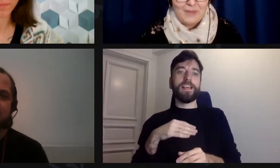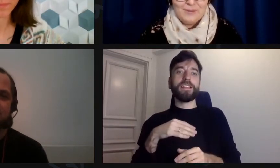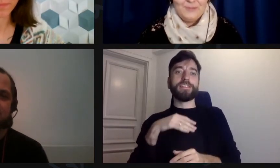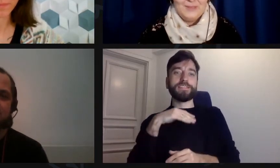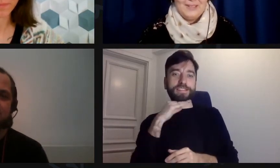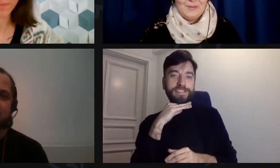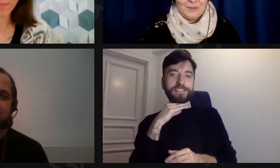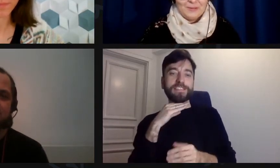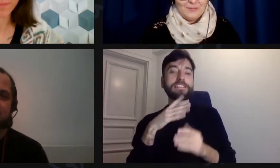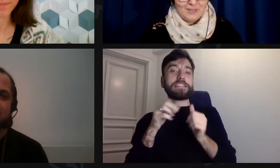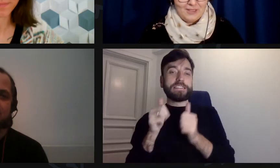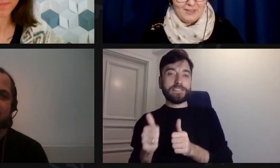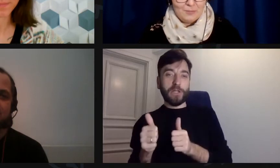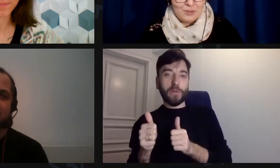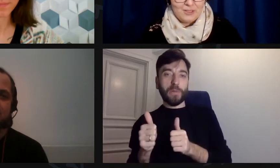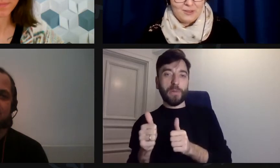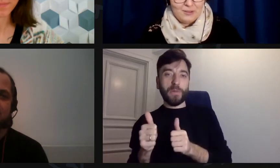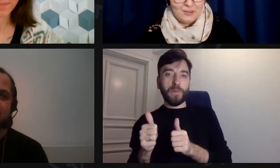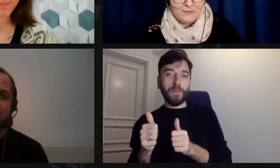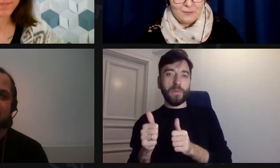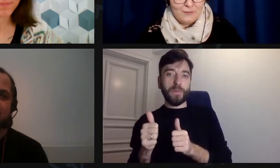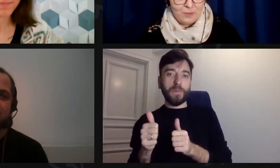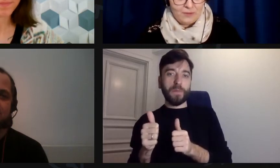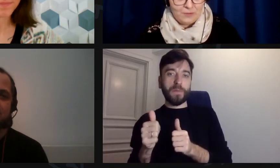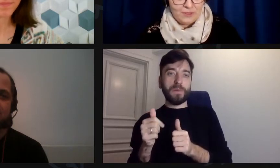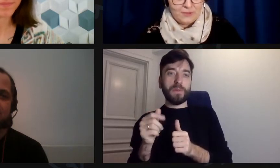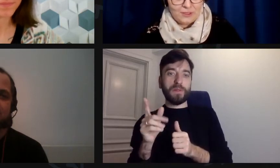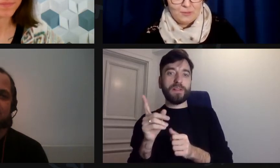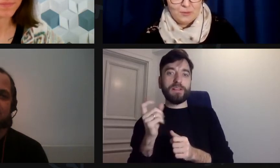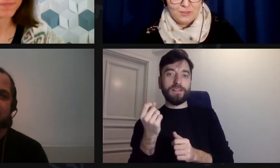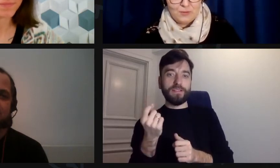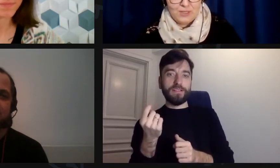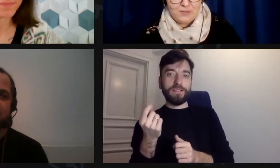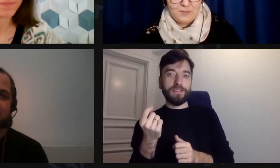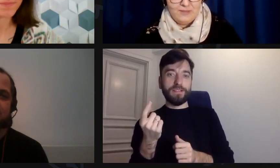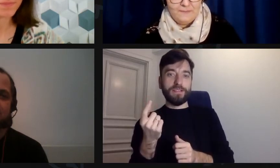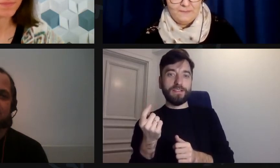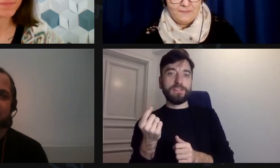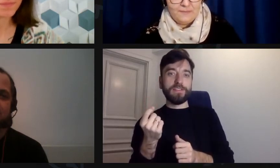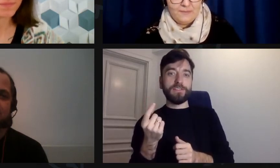Widzę, że Paweł już dołączył i może dokończyć swoją myśl.